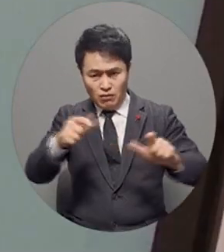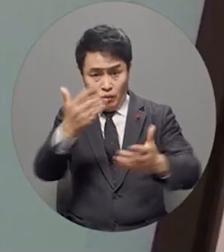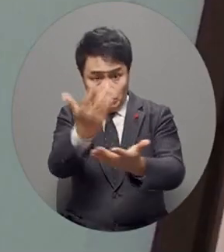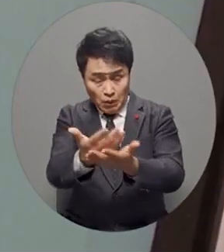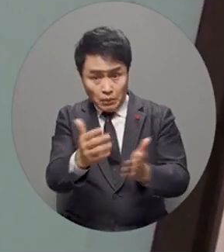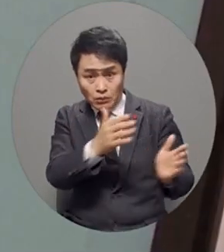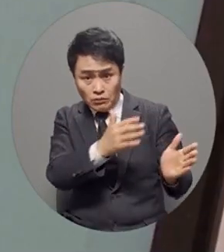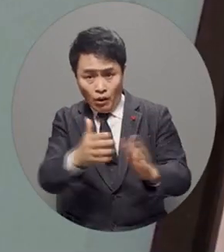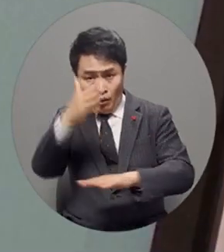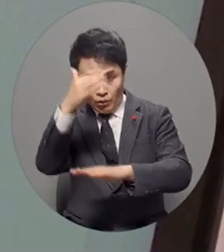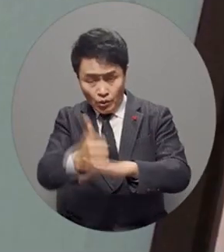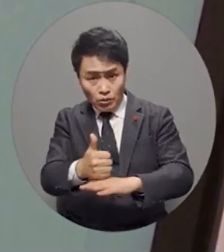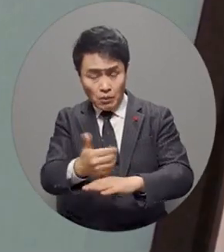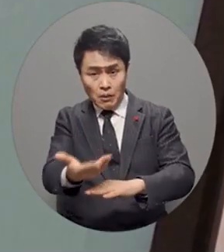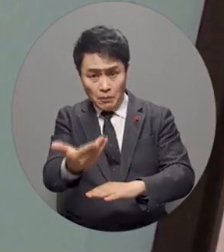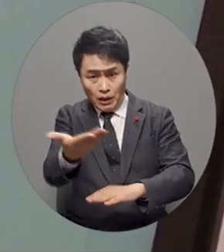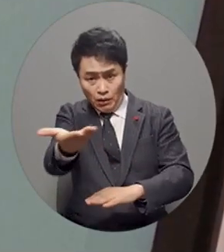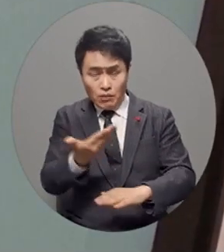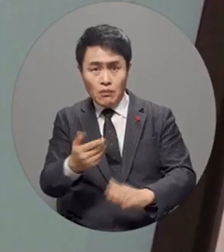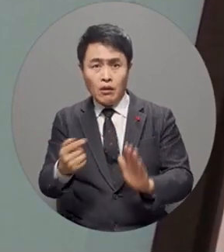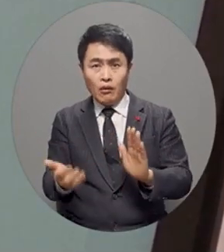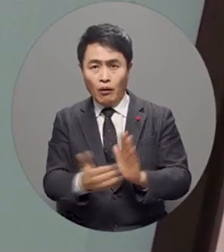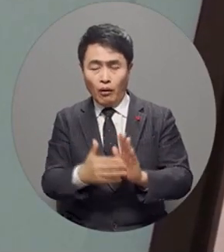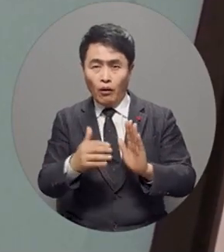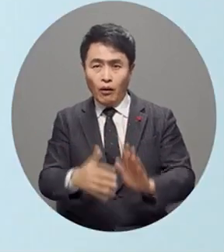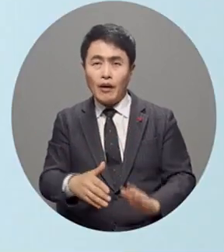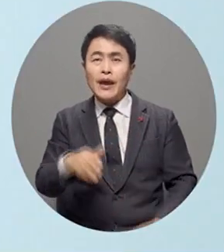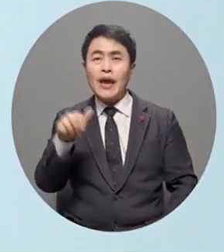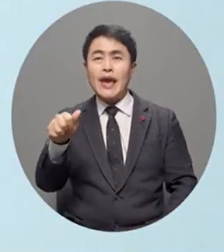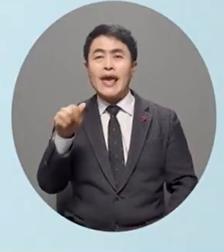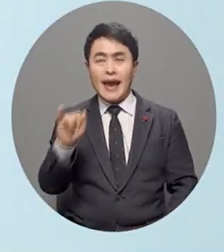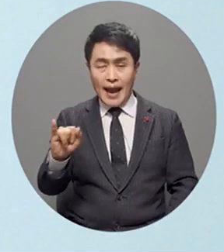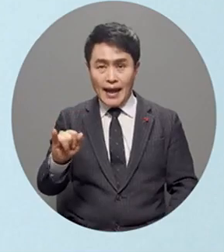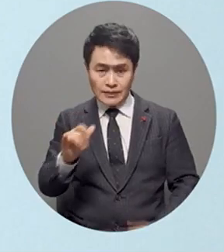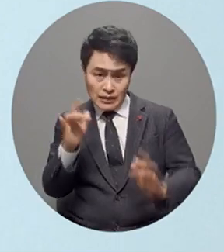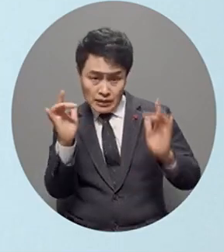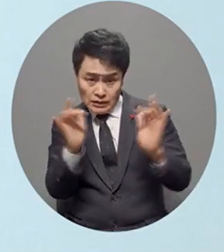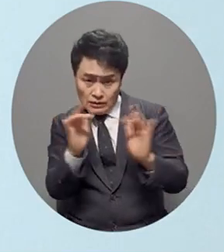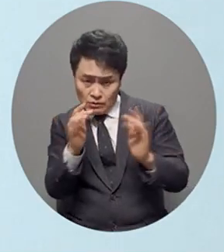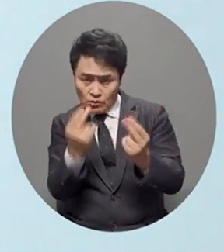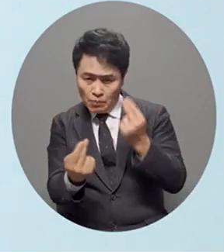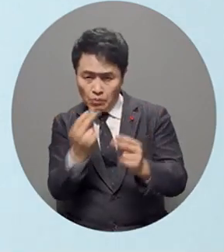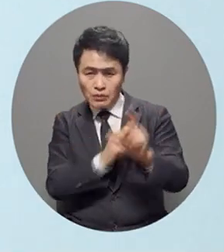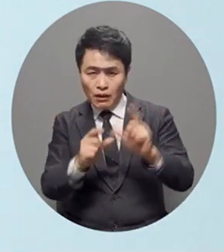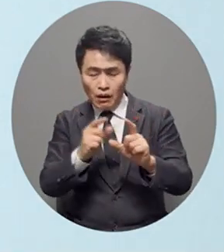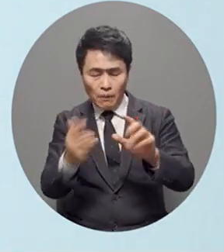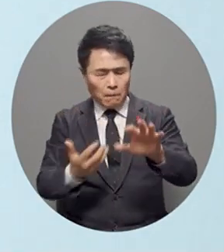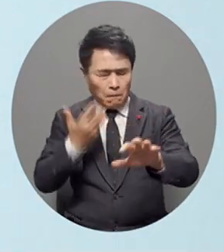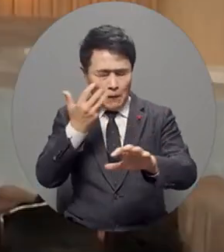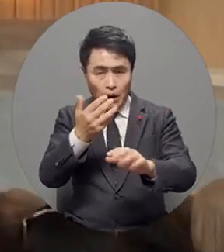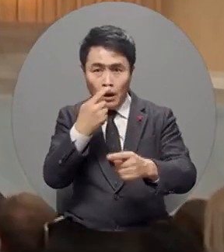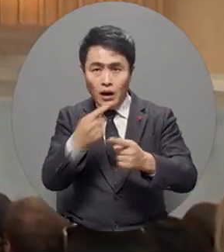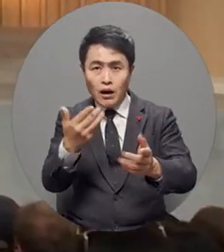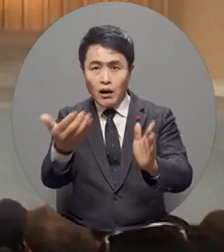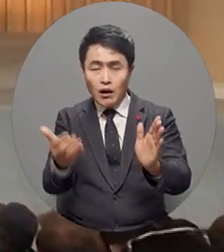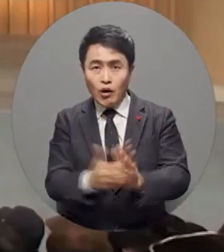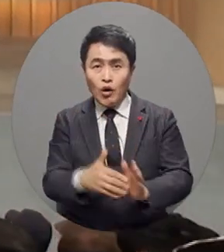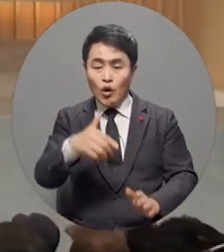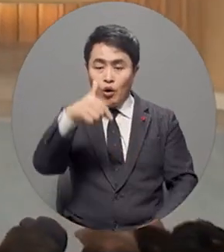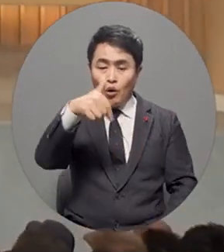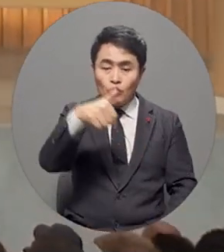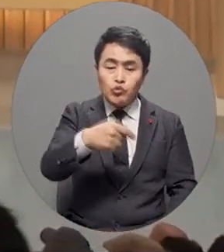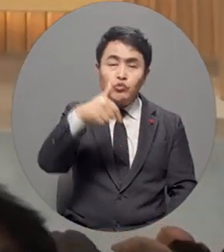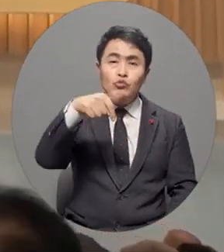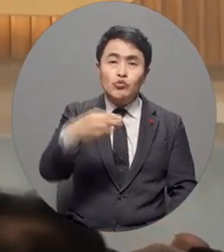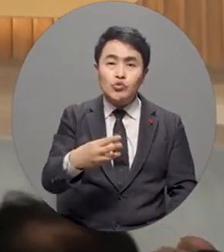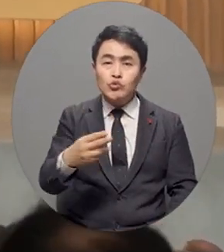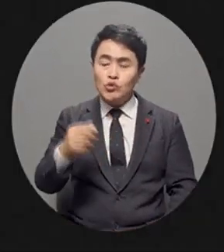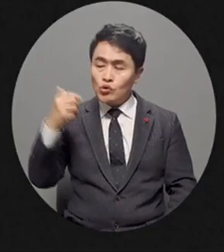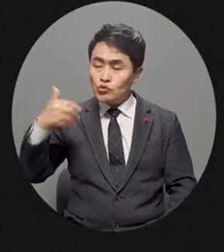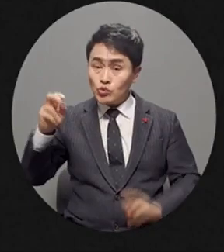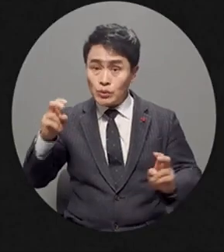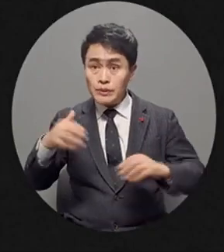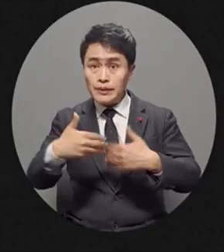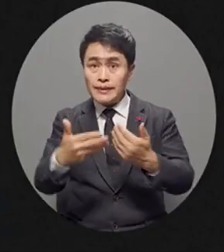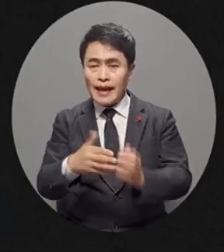어려운 질문에 척척 답하고 방대한 자료를 정리한 결과물을 바로 내놓는 생성형 AI는